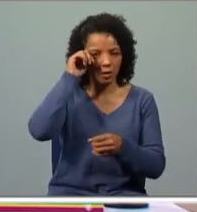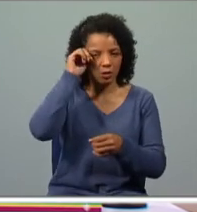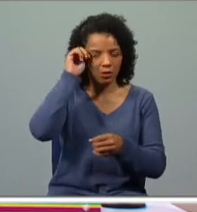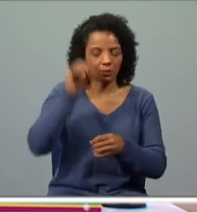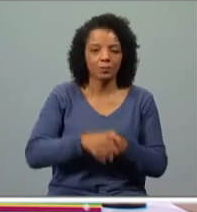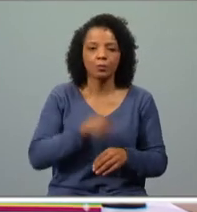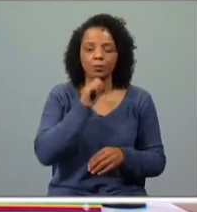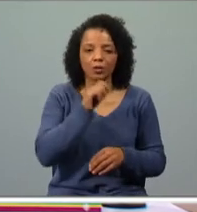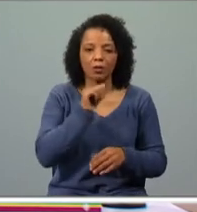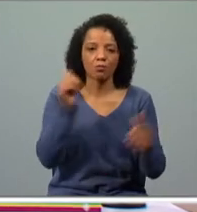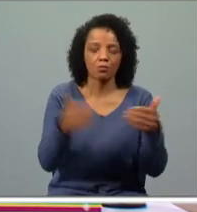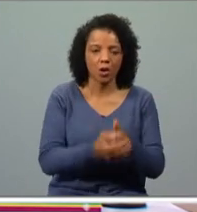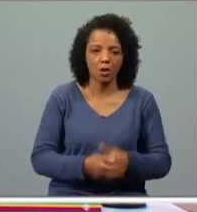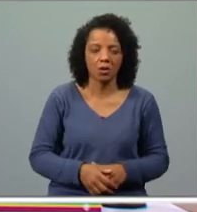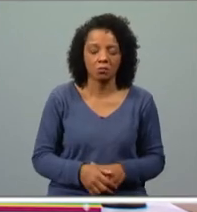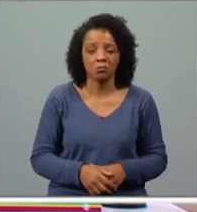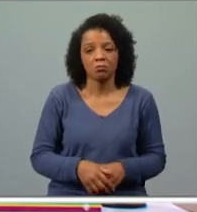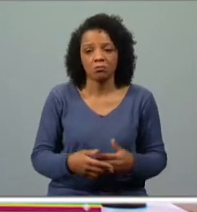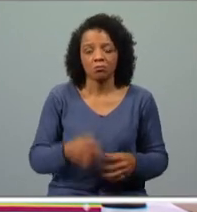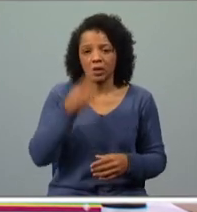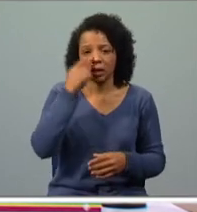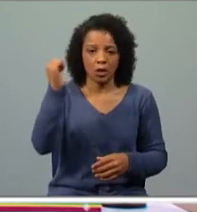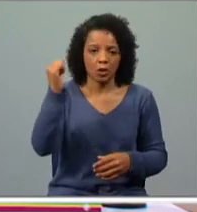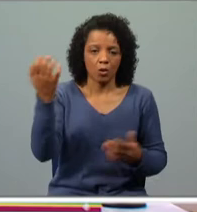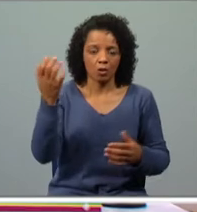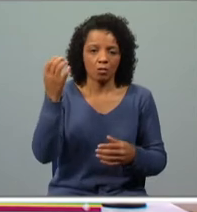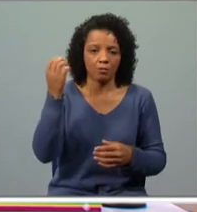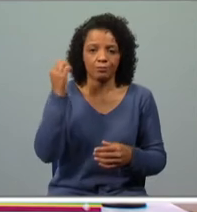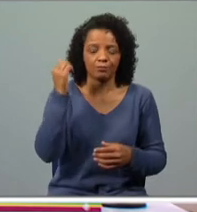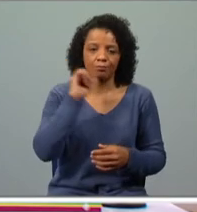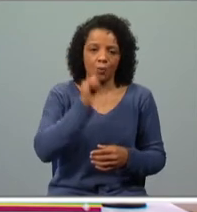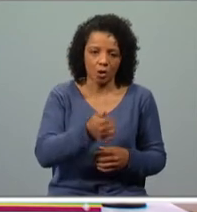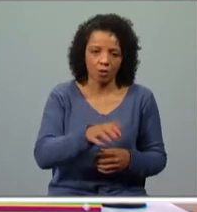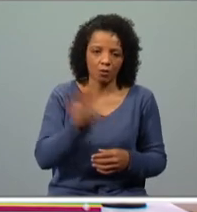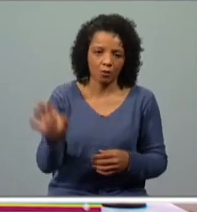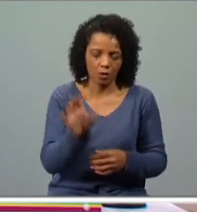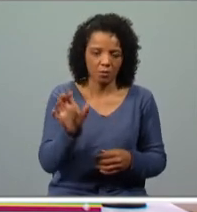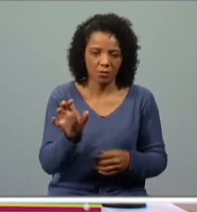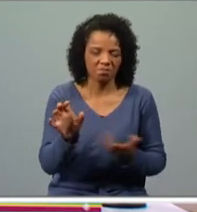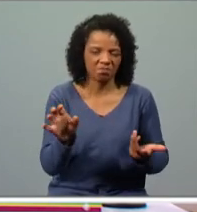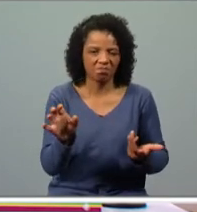onde provavelmente ia morrer e um grande herói ser morto esta forma a não era uma 我可能會死去的地方以這種方式被殺死的英雄不是